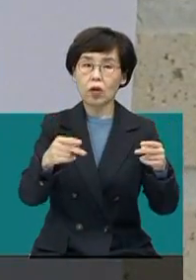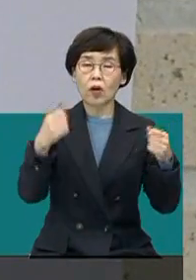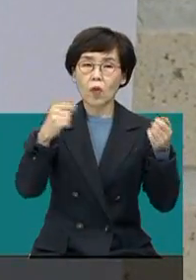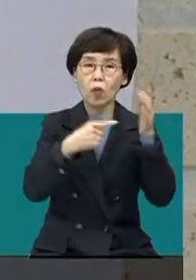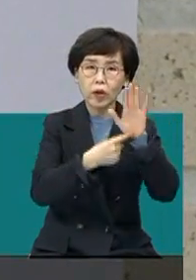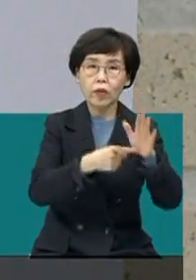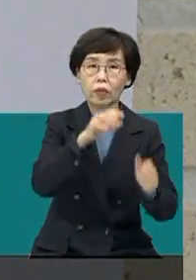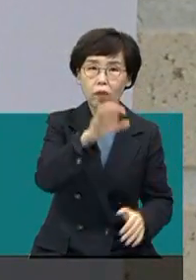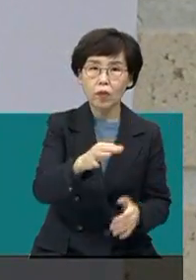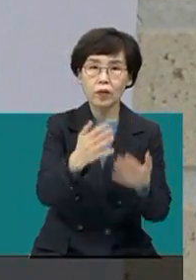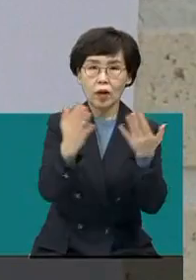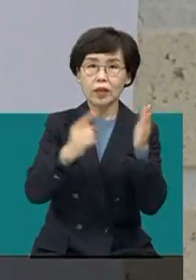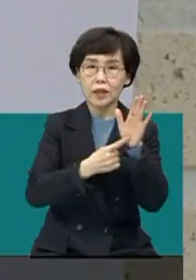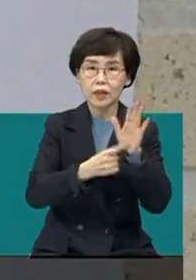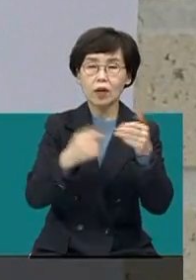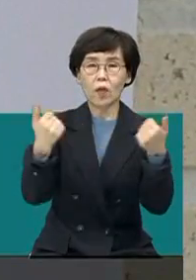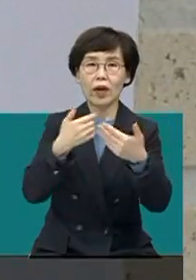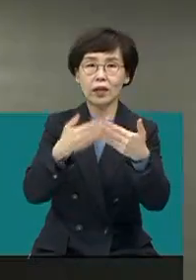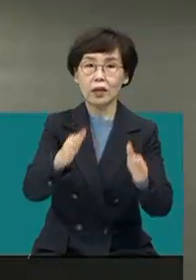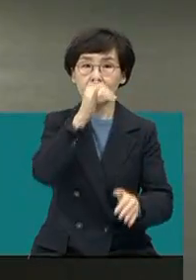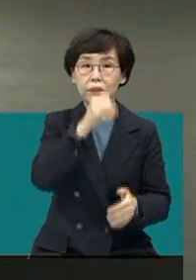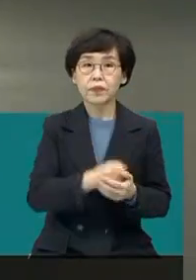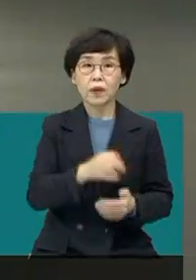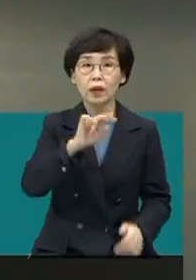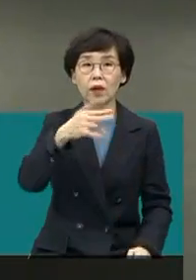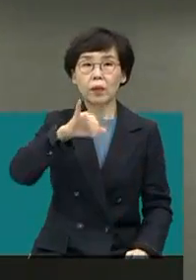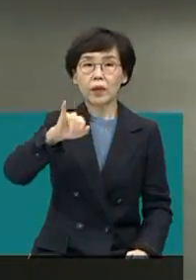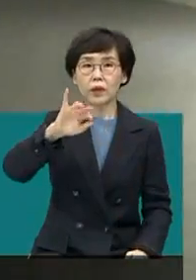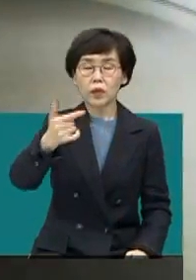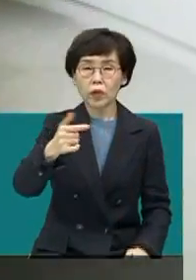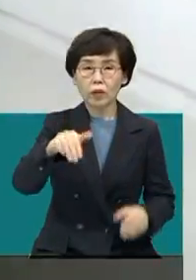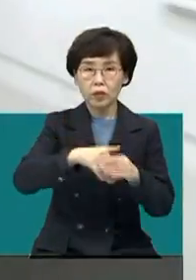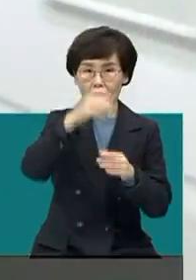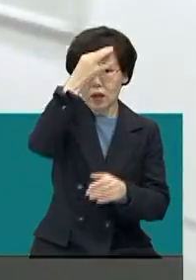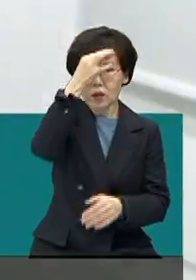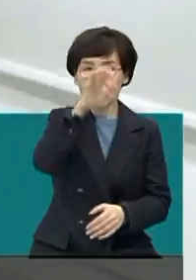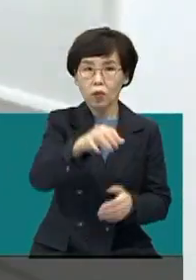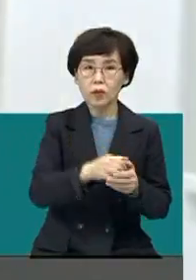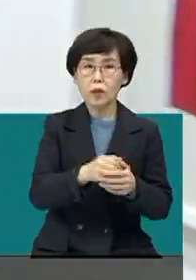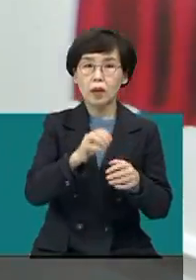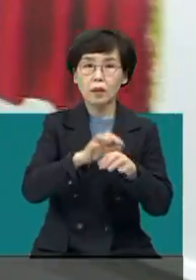전시실, 회의실 등을 갖췄습니다. 선미촌의 문화예술 시설은 마을 정원인